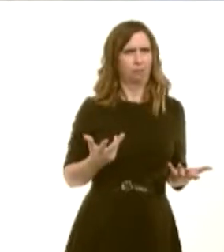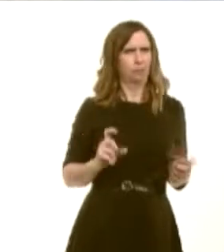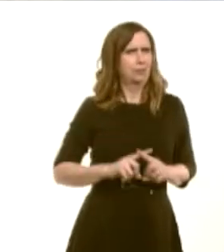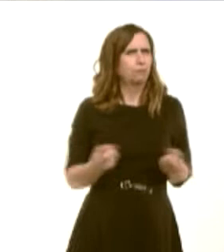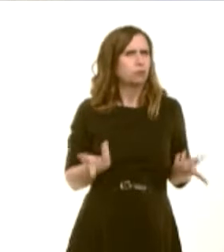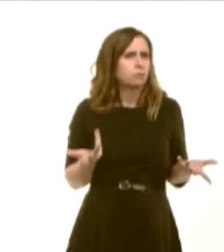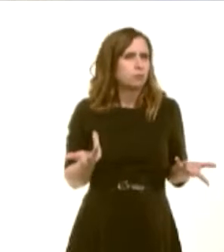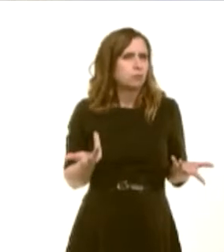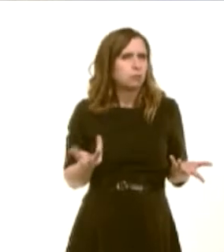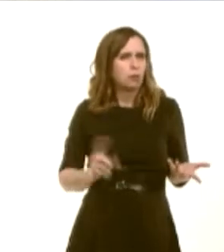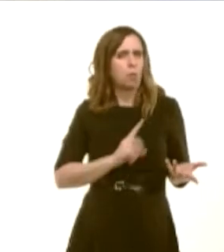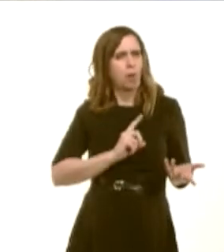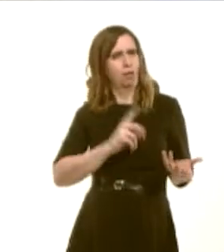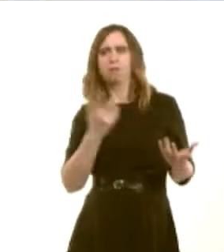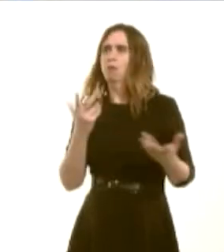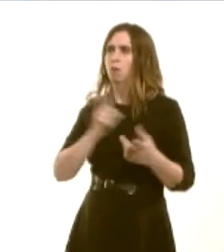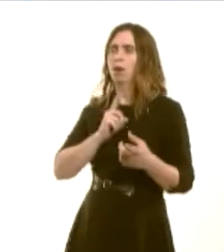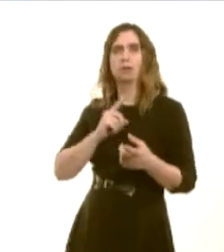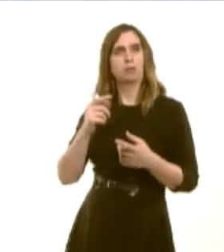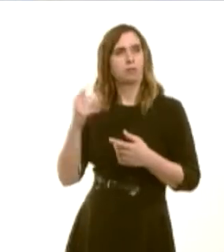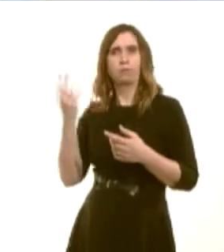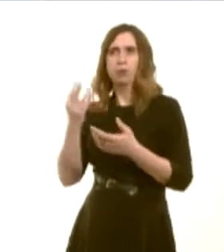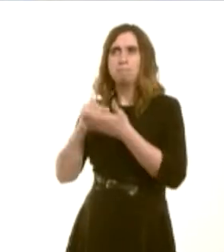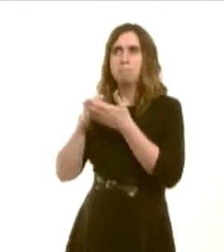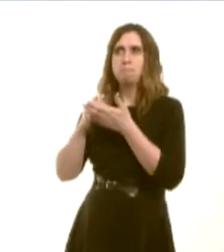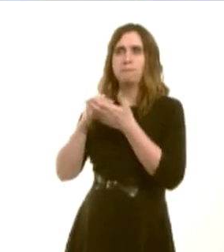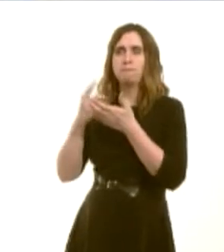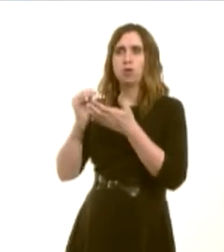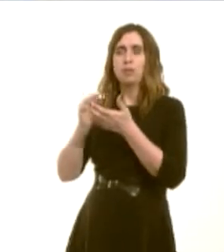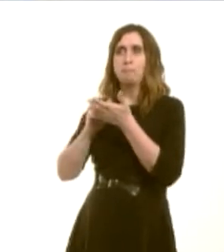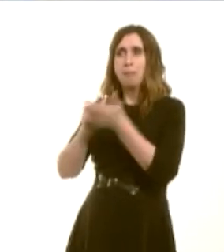£14 miliwn ar ddoctoriaid locwm y llynedd. Maen nhw, fel rydym yn gwybod, yn honni bod